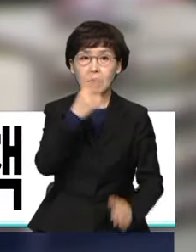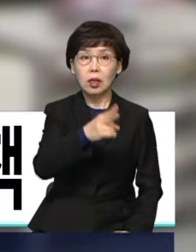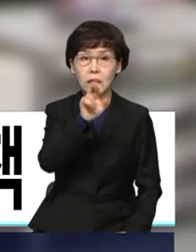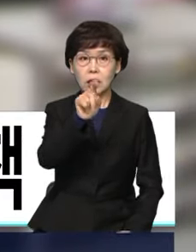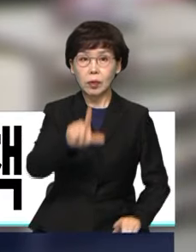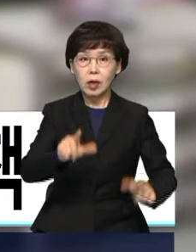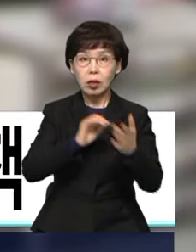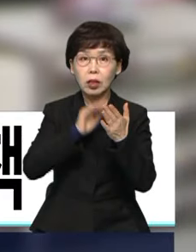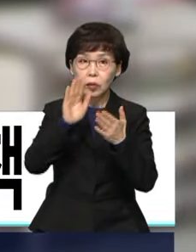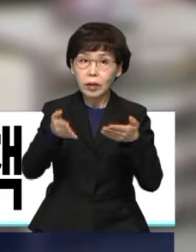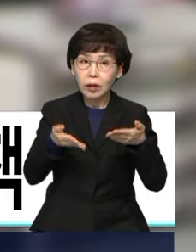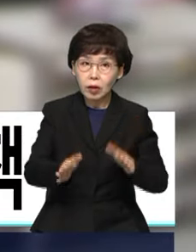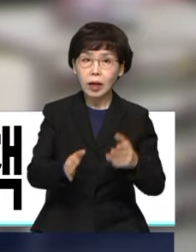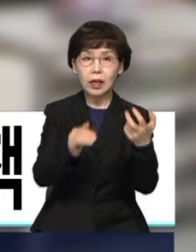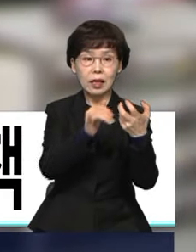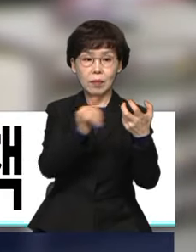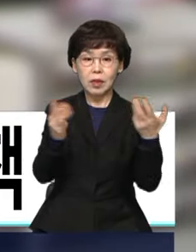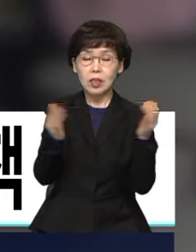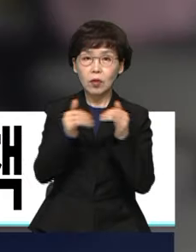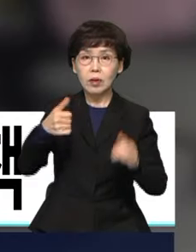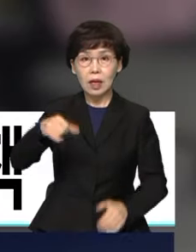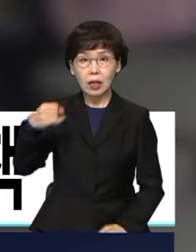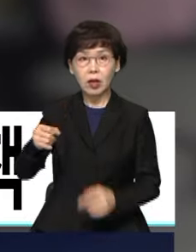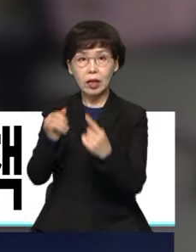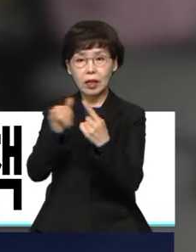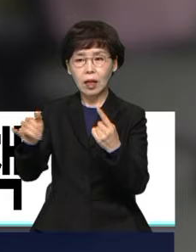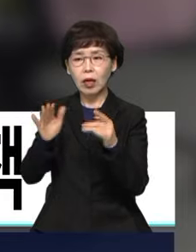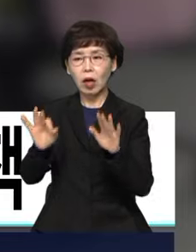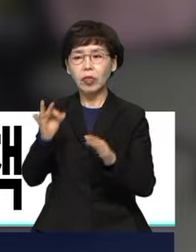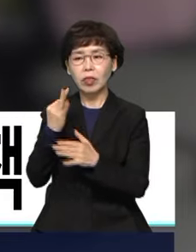직원자녀 1인당 현금 1억 원을 지원하는 출산장려책을 시행하겠다고 밝혔습니다.